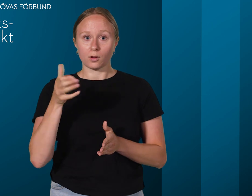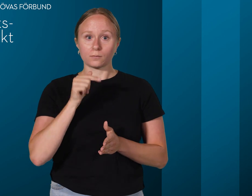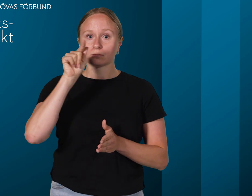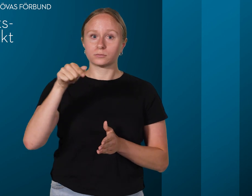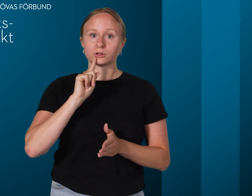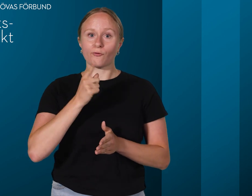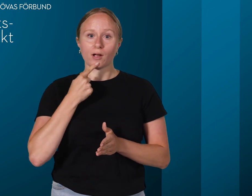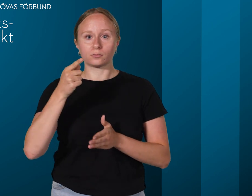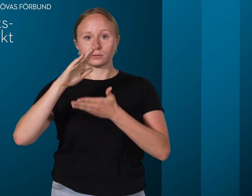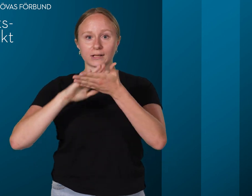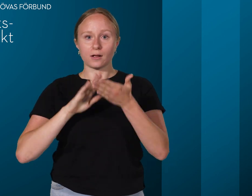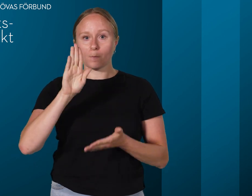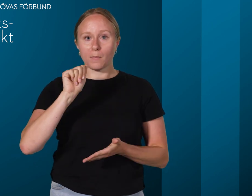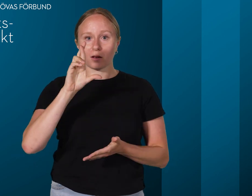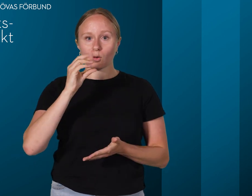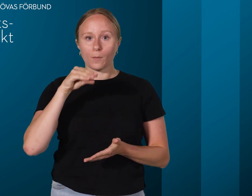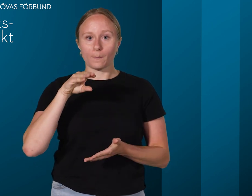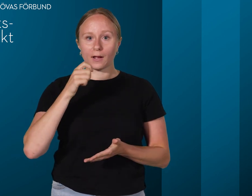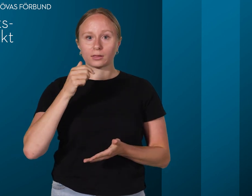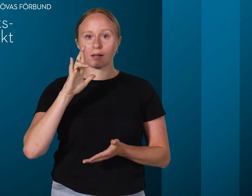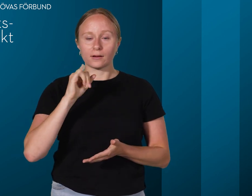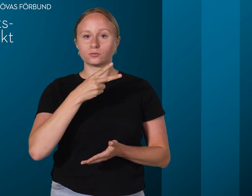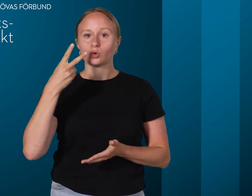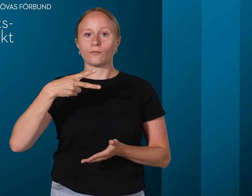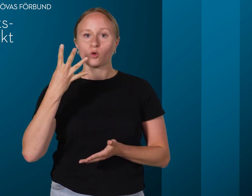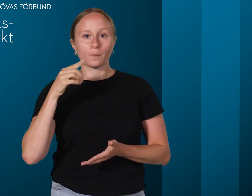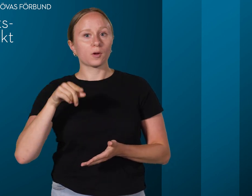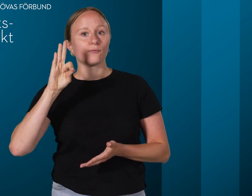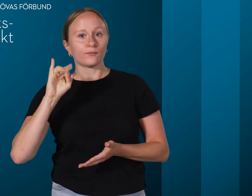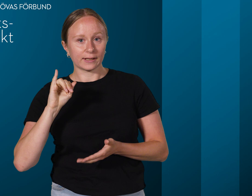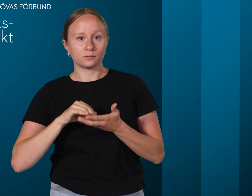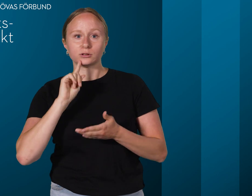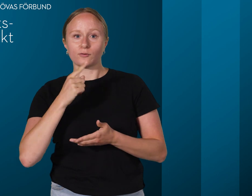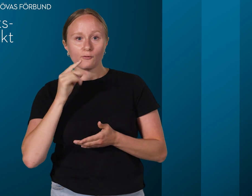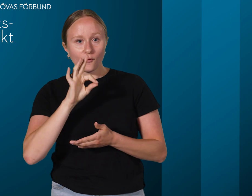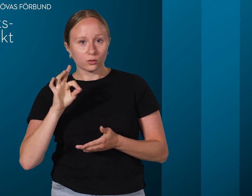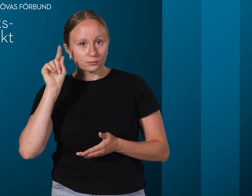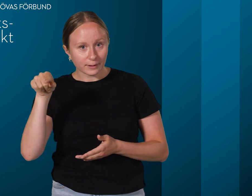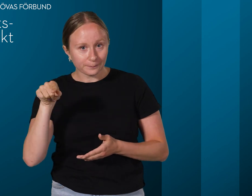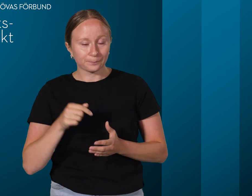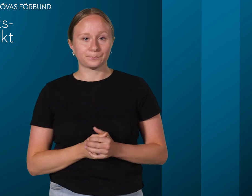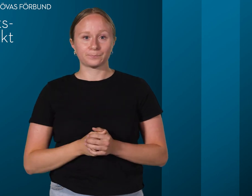För att svara gå till: http://barometri2024.fi.